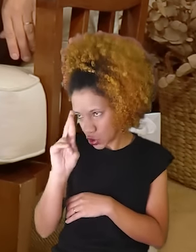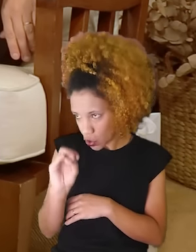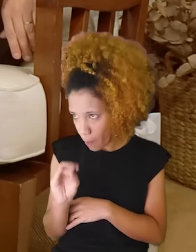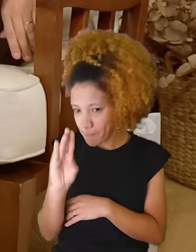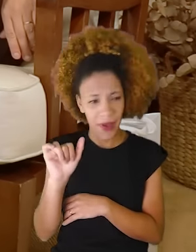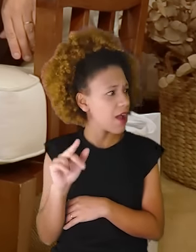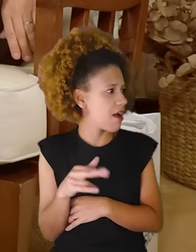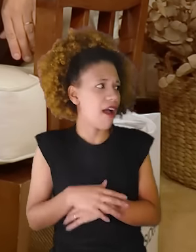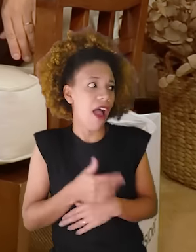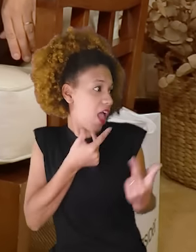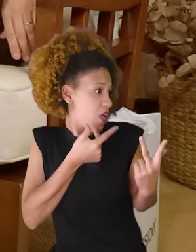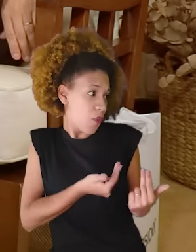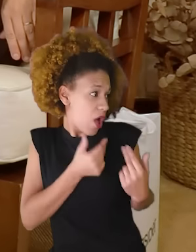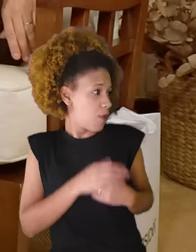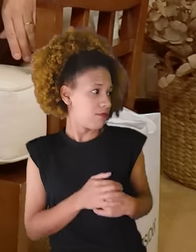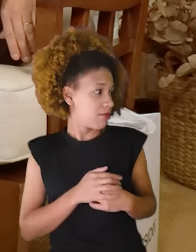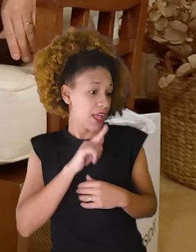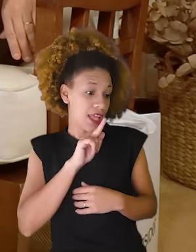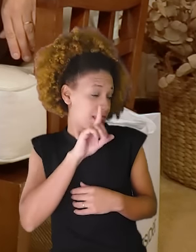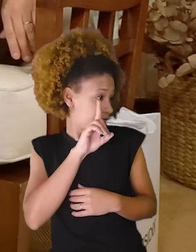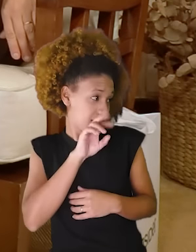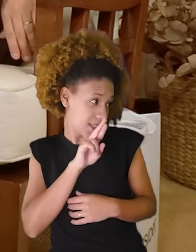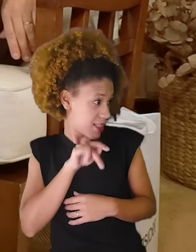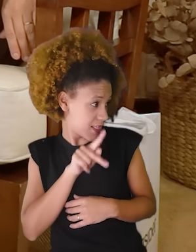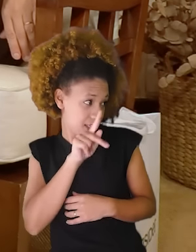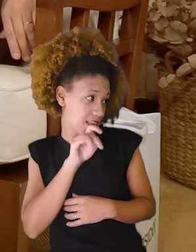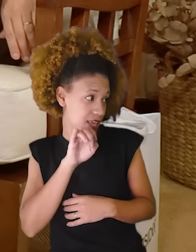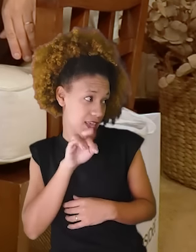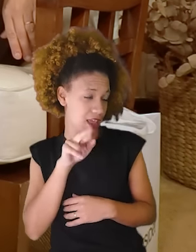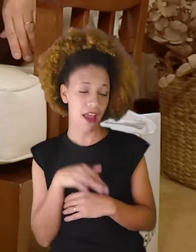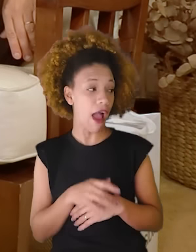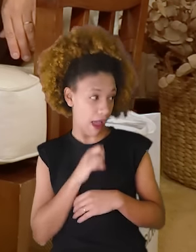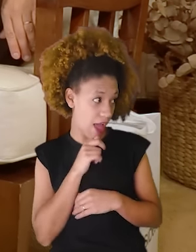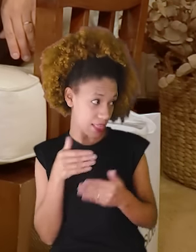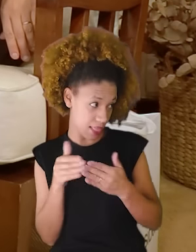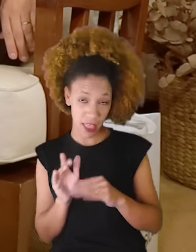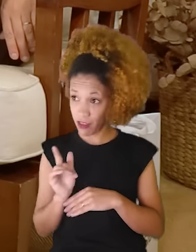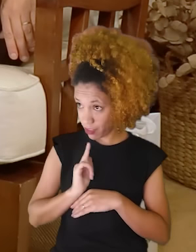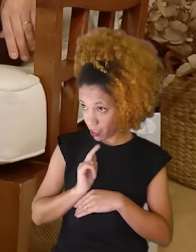pegou o meu bar O meu era uma drinqueria também é ainda existe o bar ainda existe o bar ainda ex só